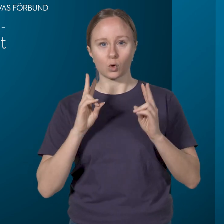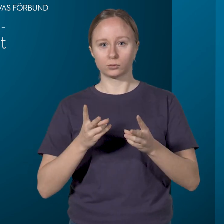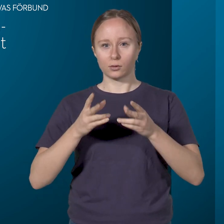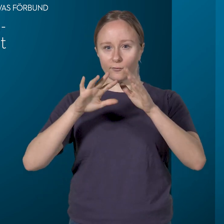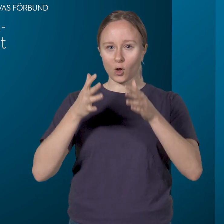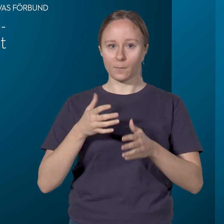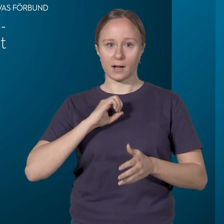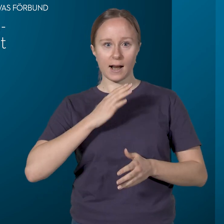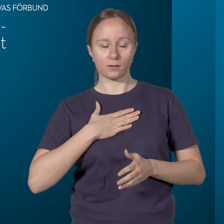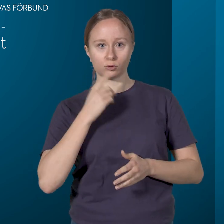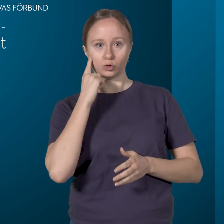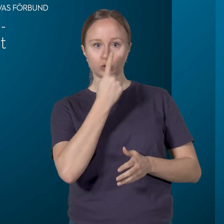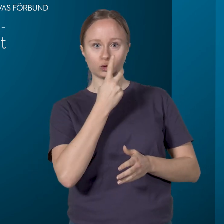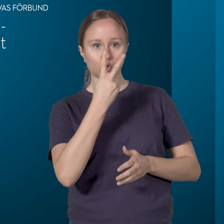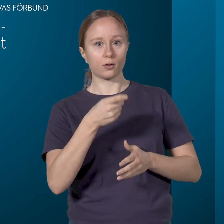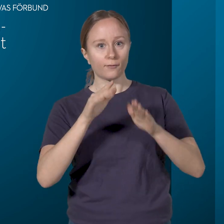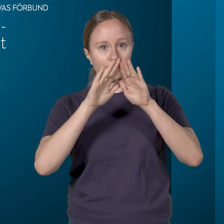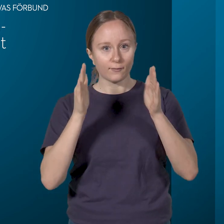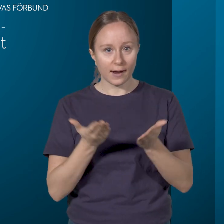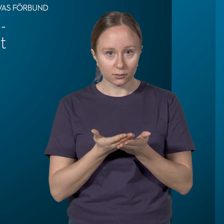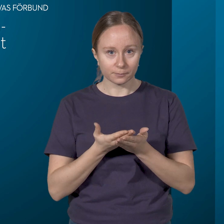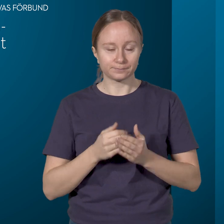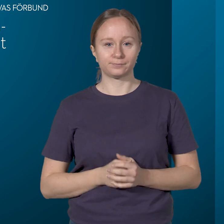och forma en egen syn på världen.